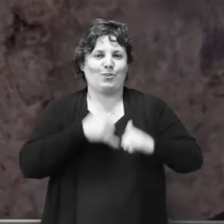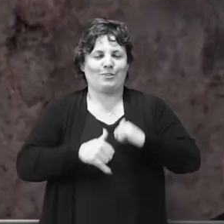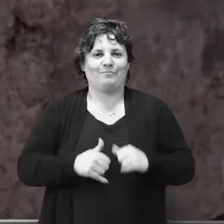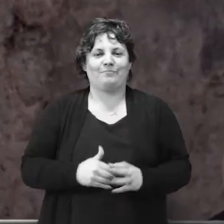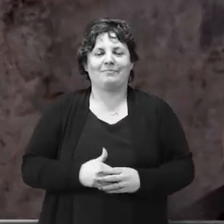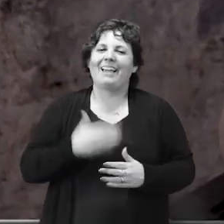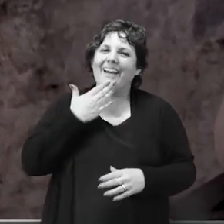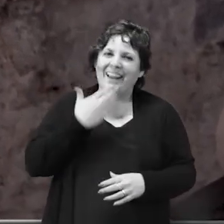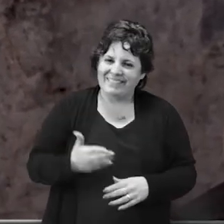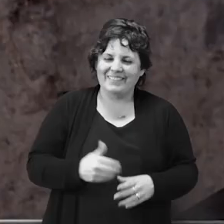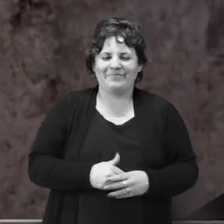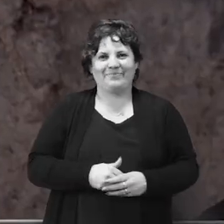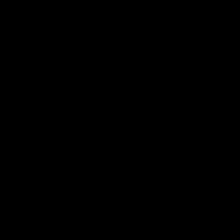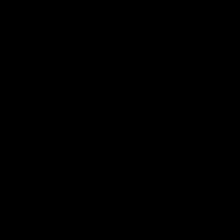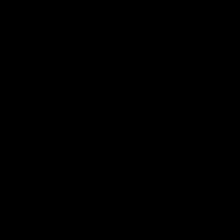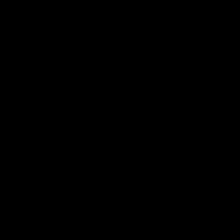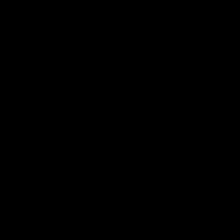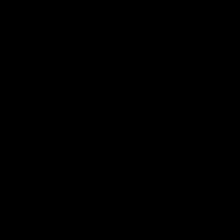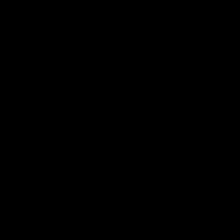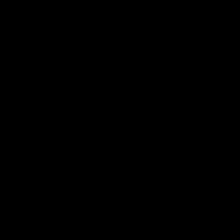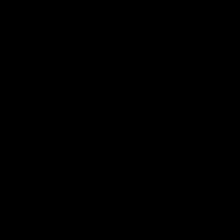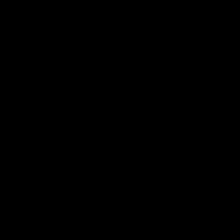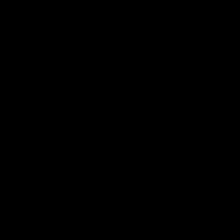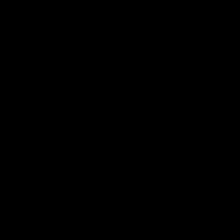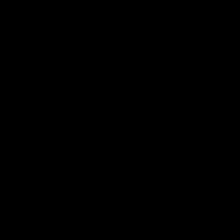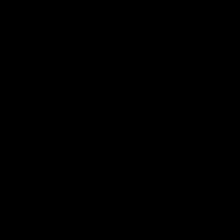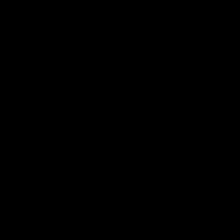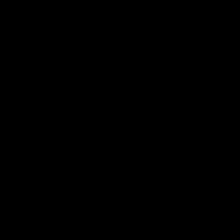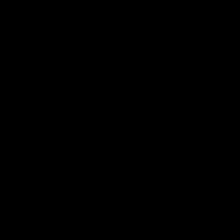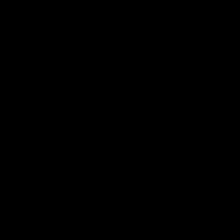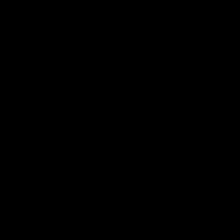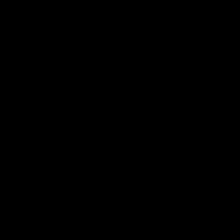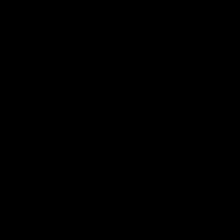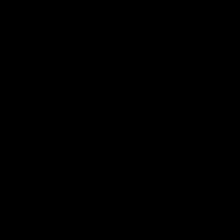Bueno, muchas gracias Música